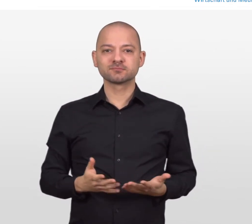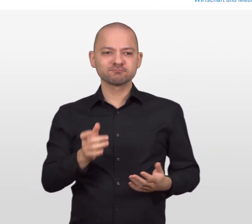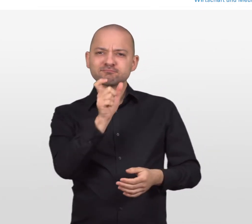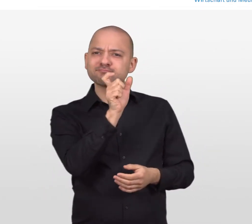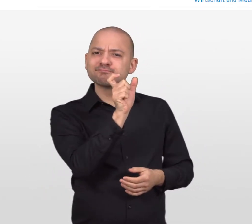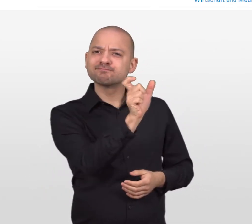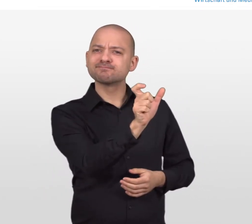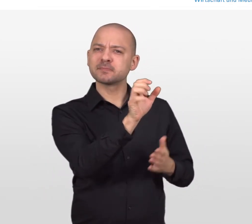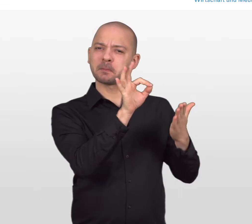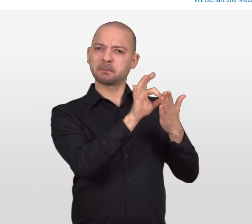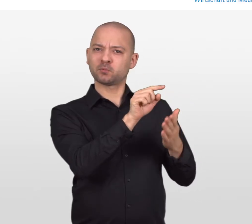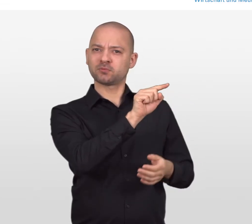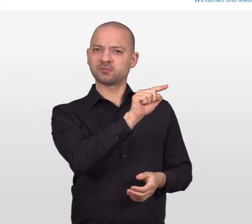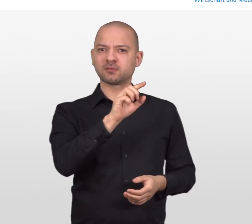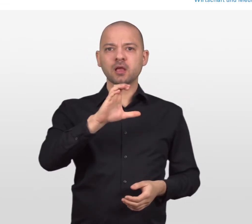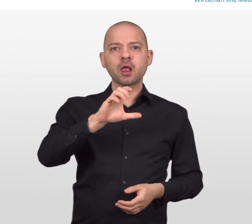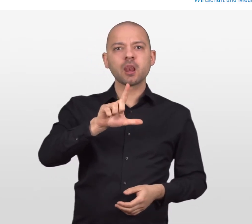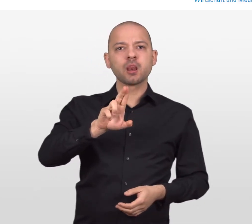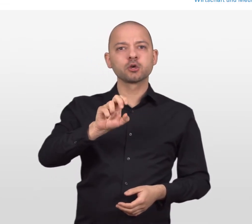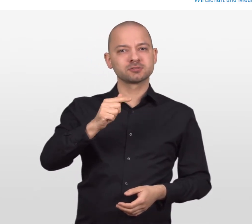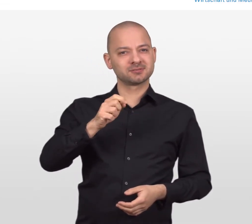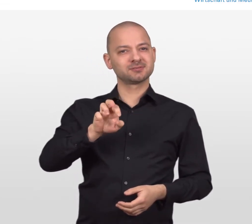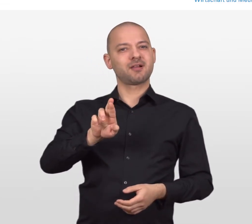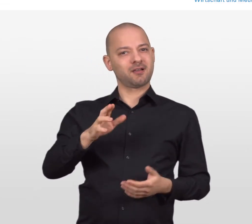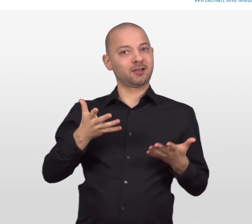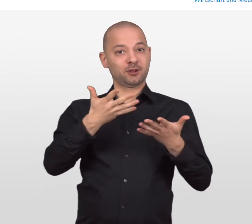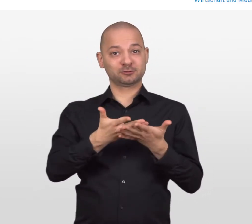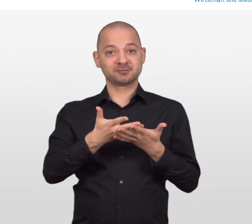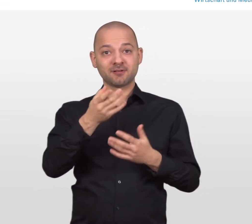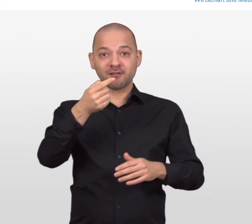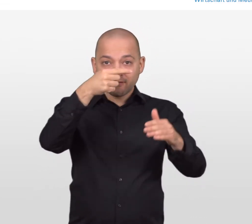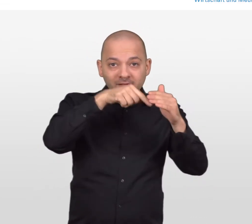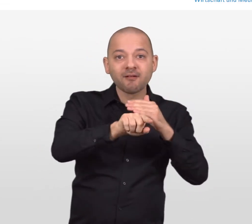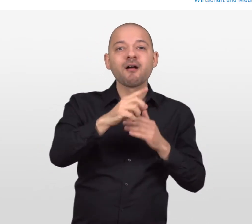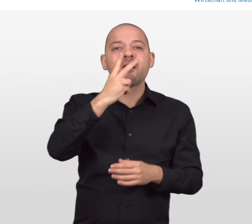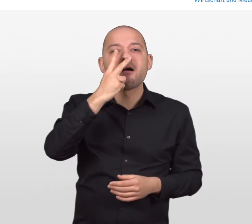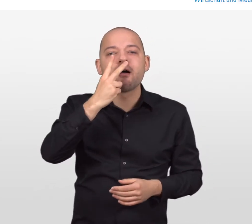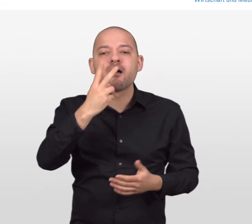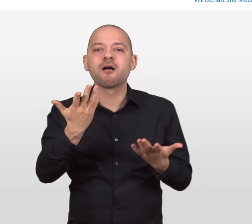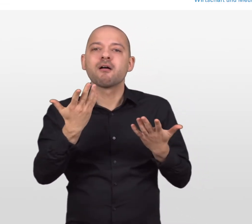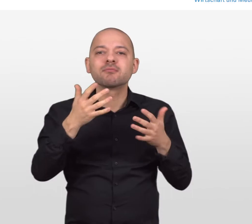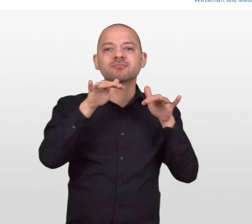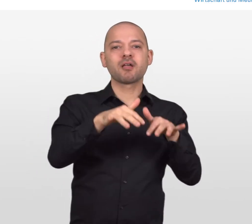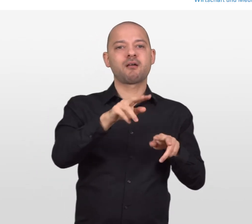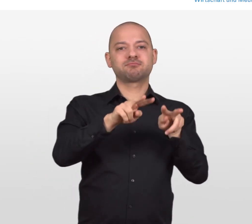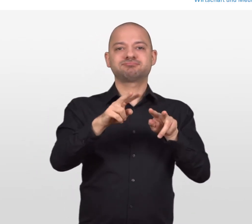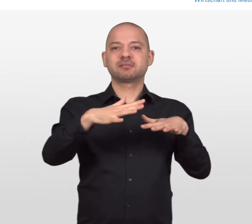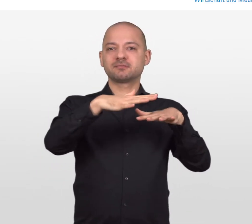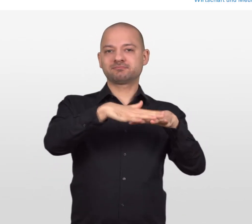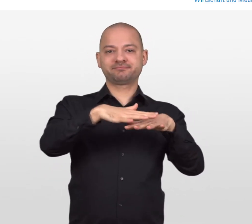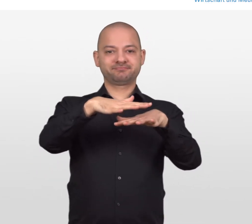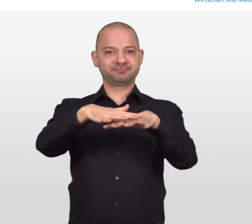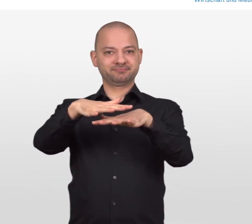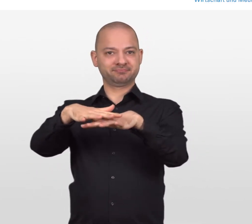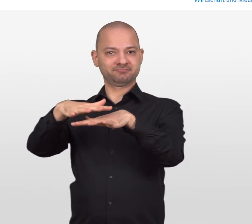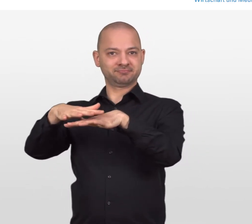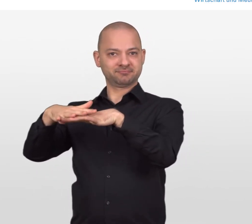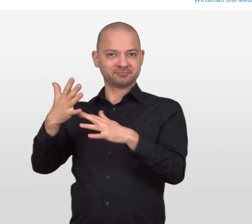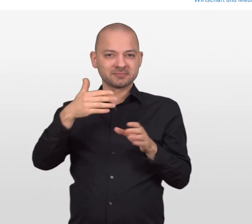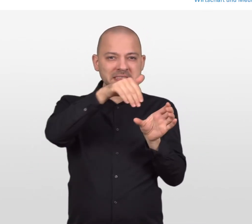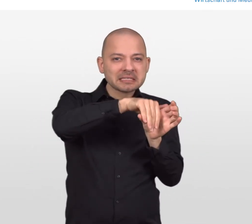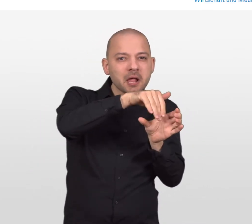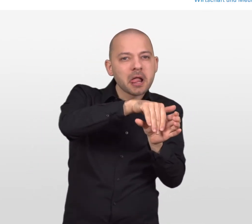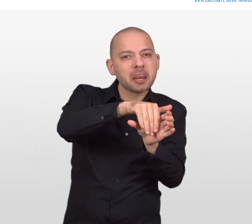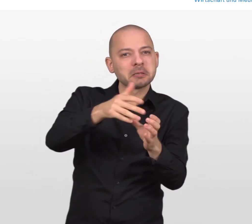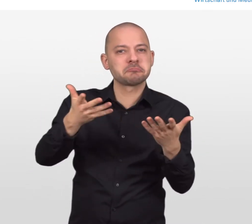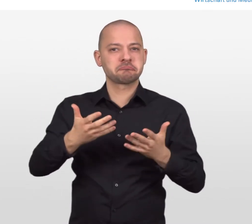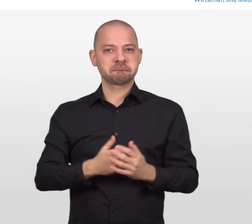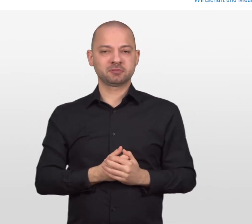Unter dem Navigationspunkt „Cluster“ finden Sie Inhalte zu den einzelnen Clustern